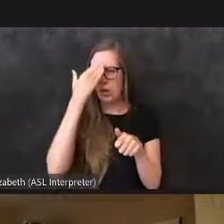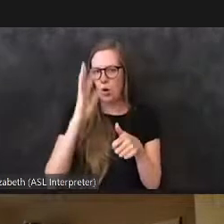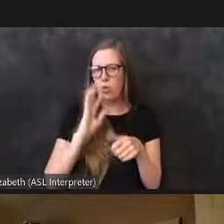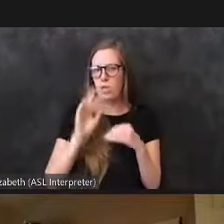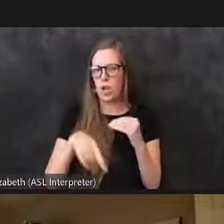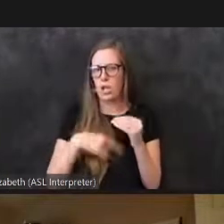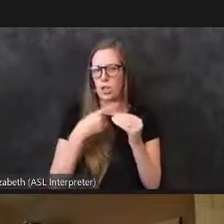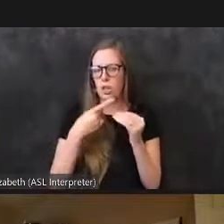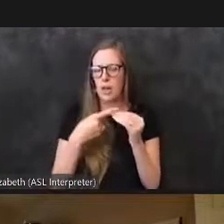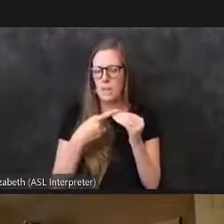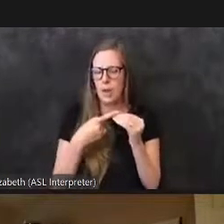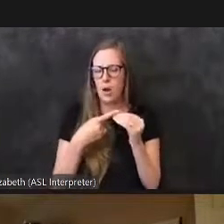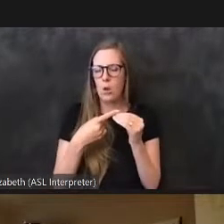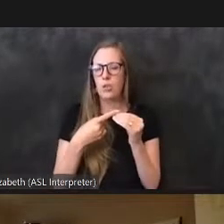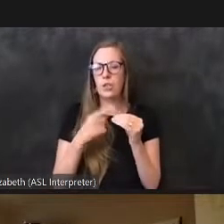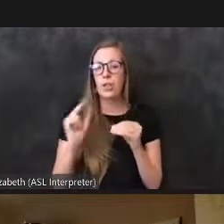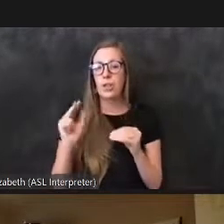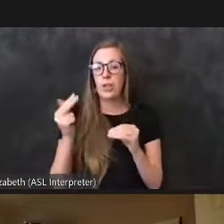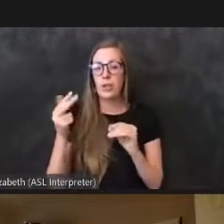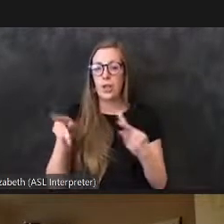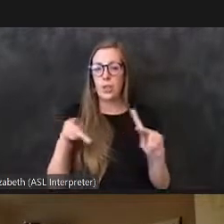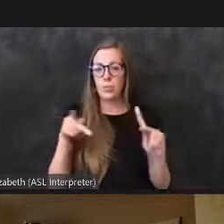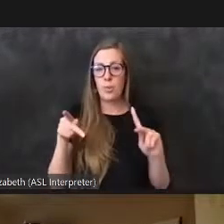Yo se que hablamos mucho de estas en estas reuniones.